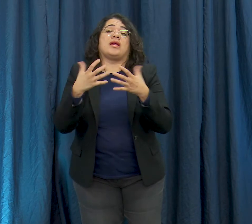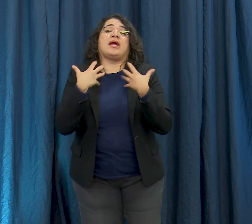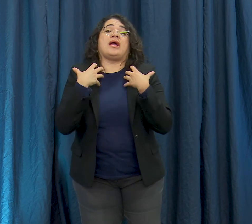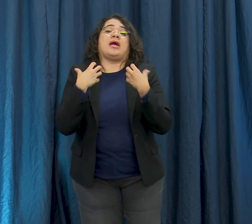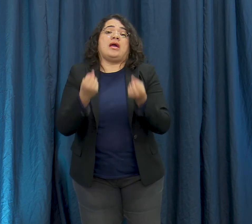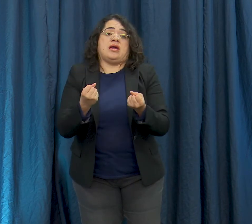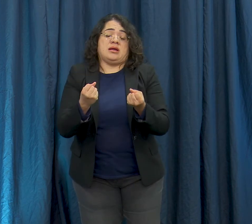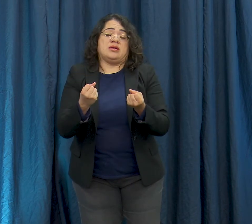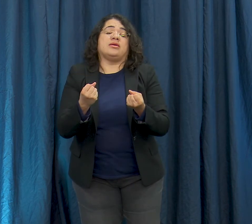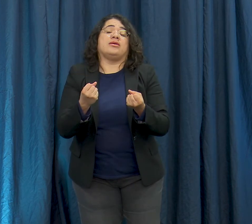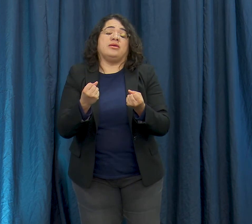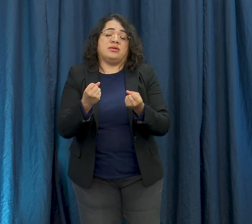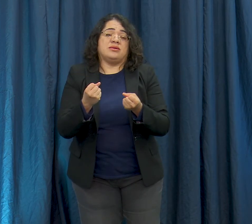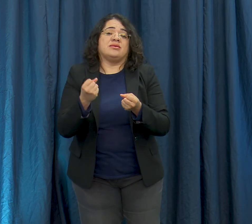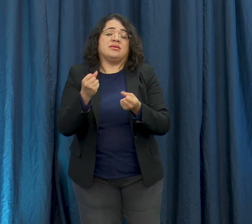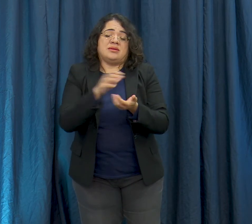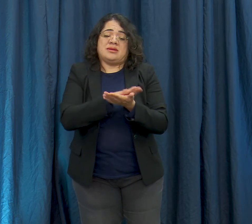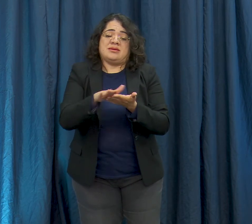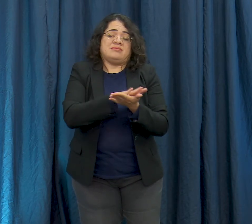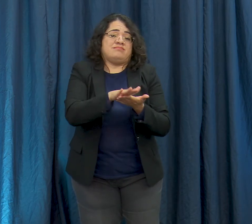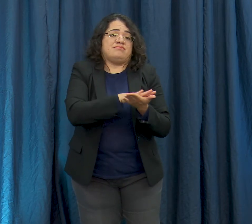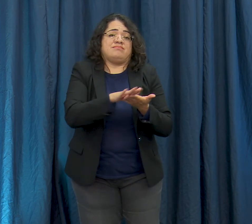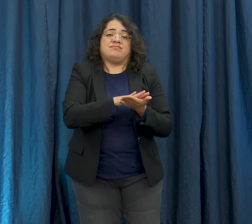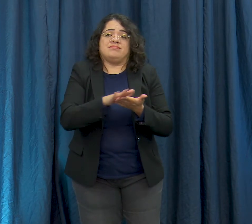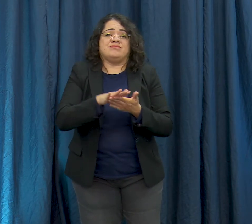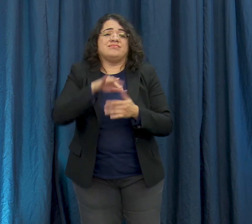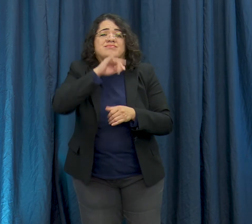sissy Ocho de Maio de ha most a emitter voltage a very